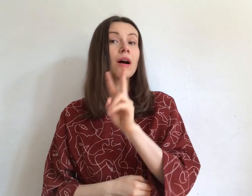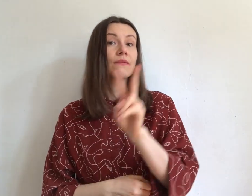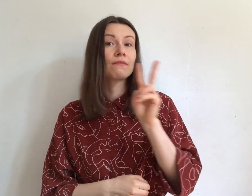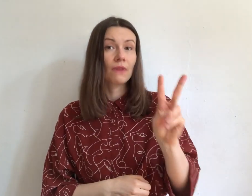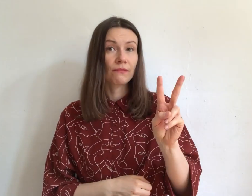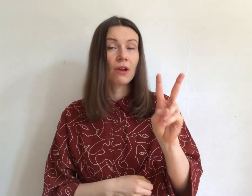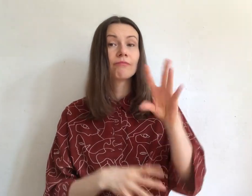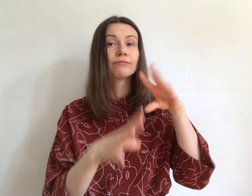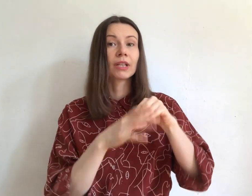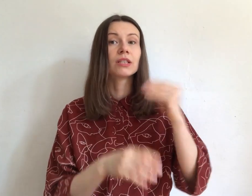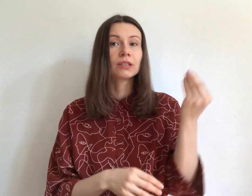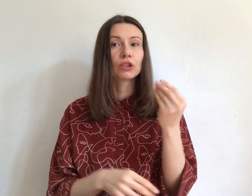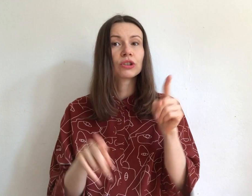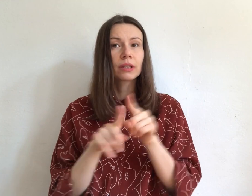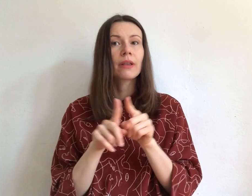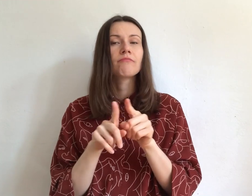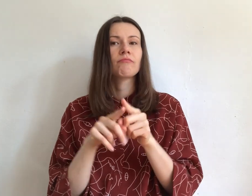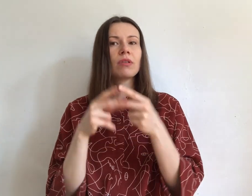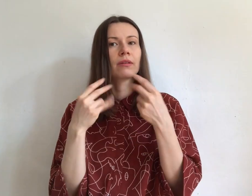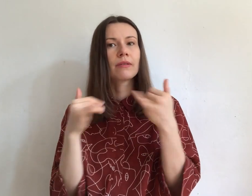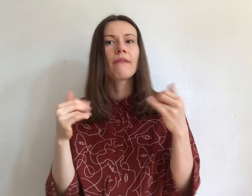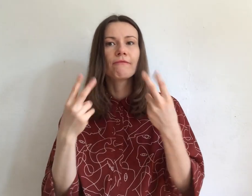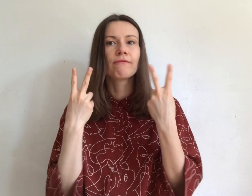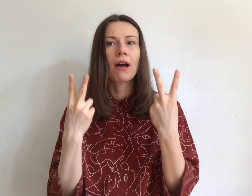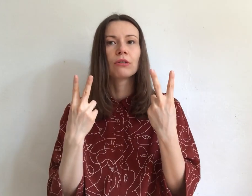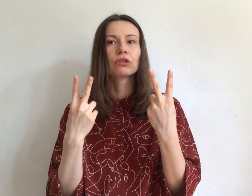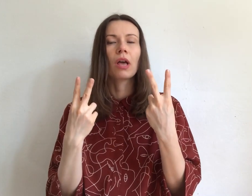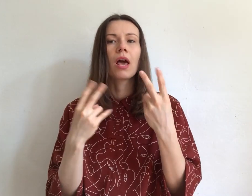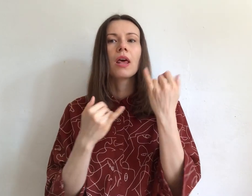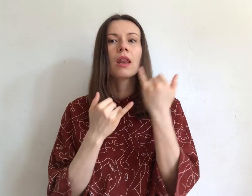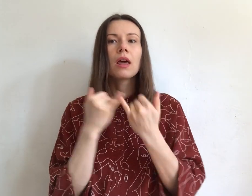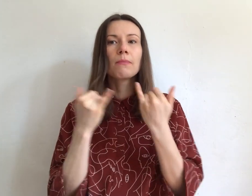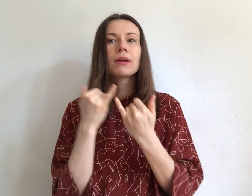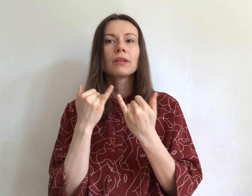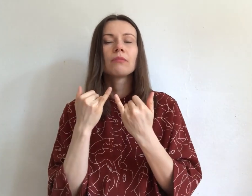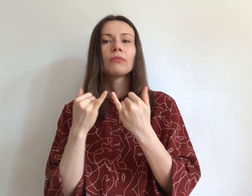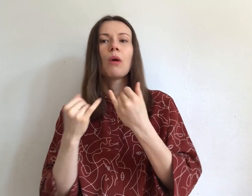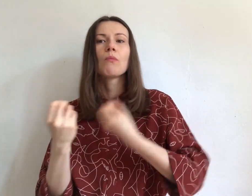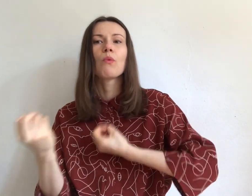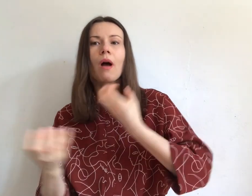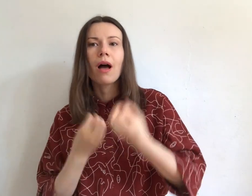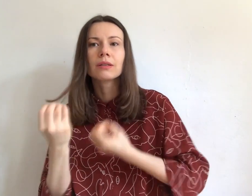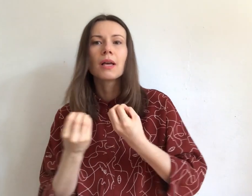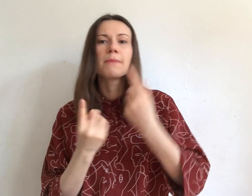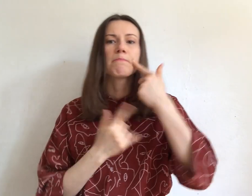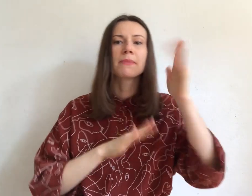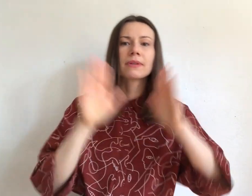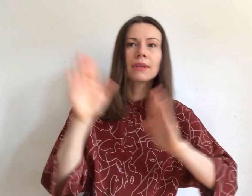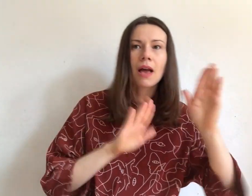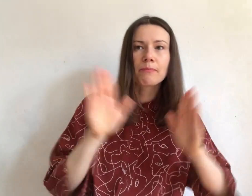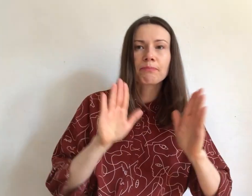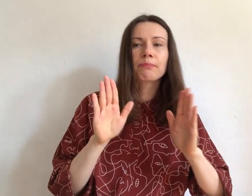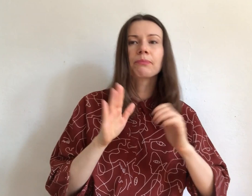VV zawiera u sobie także inne elementy poezji i mimiki.